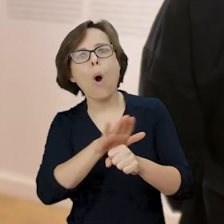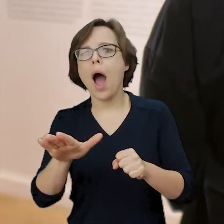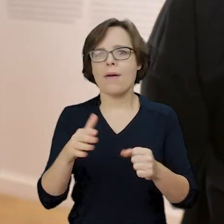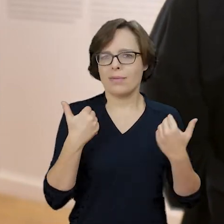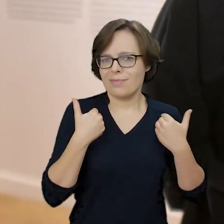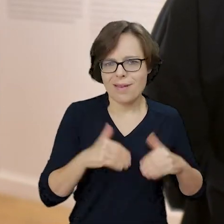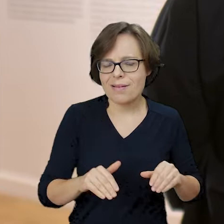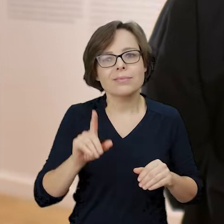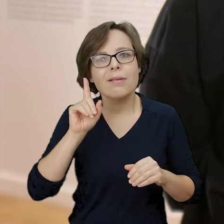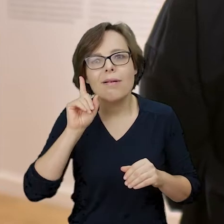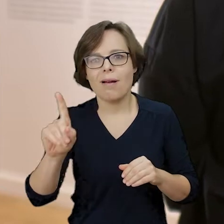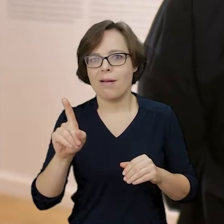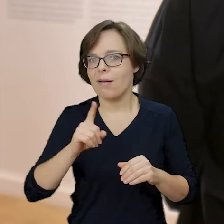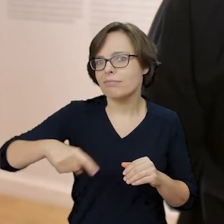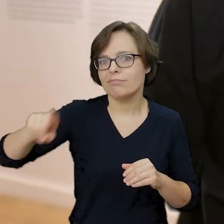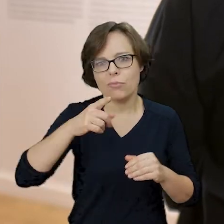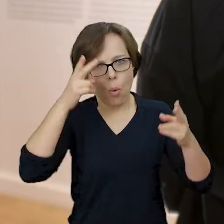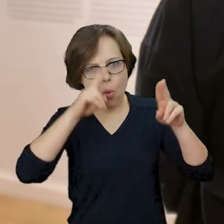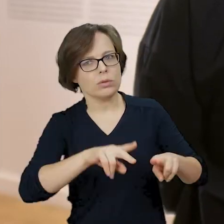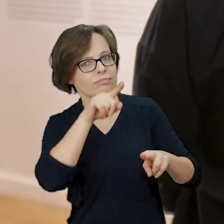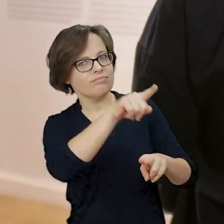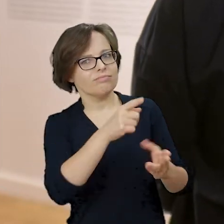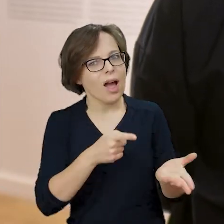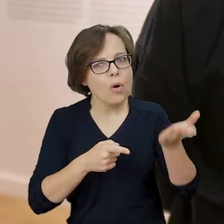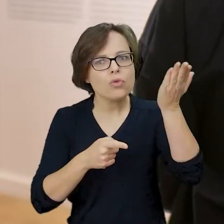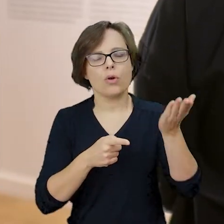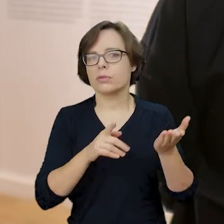stał się autorytetem o wielkiej sławie, otoczanym czcią i uznaniem.